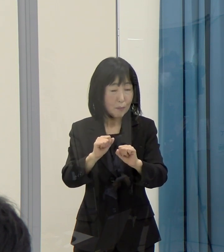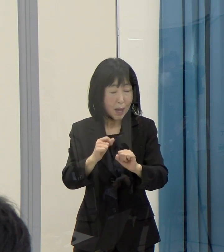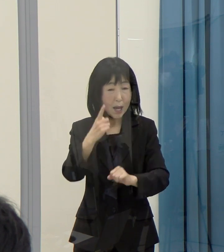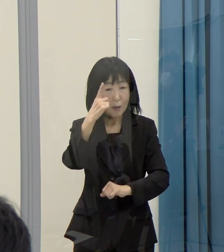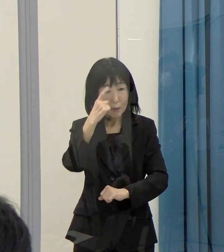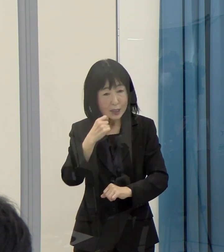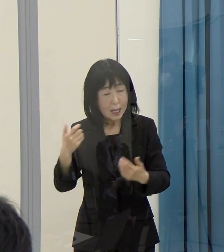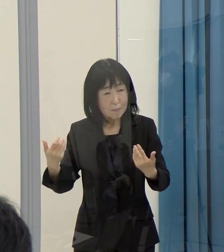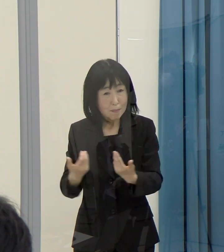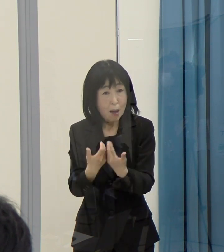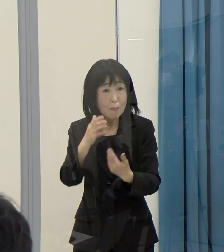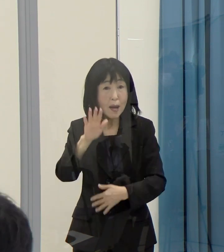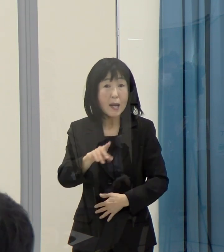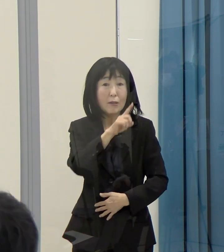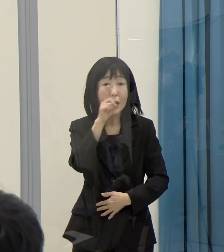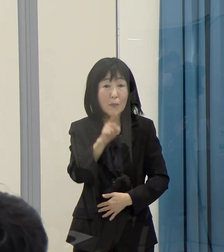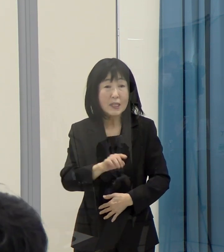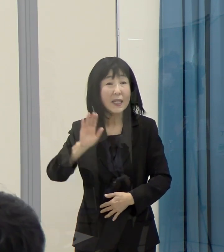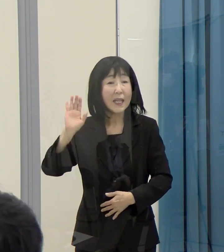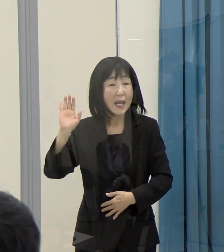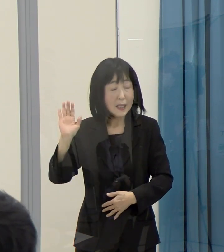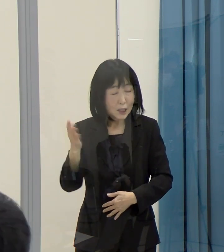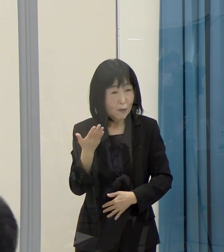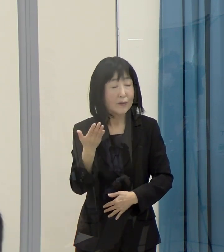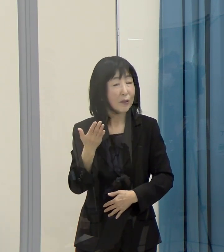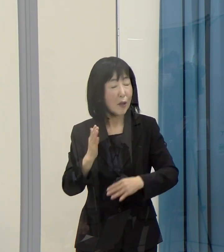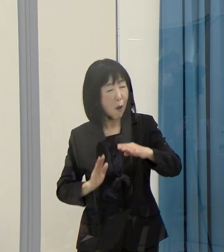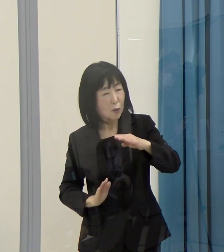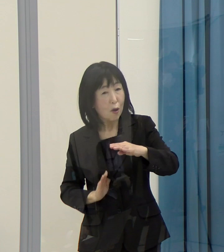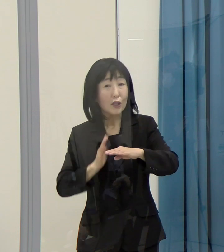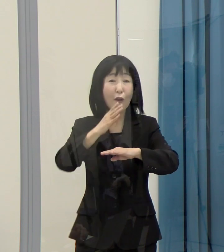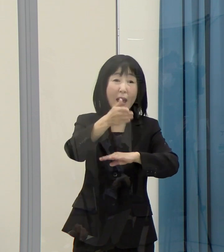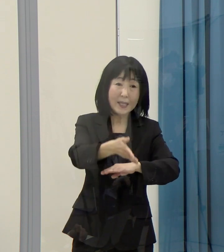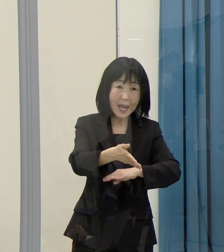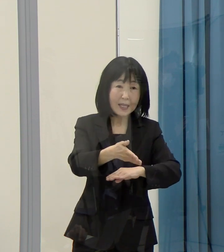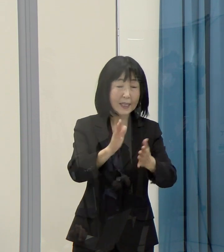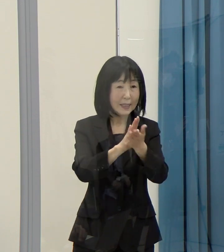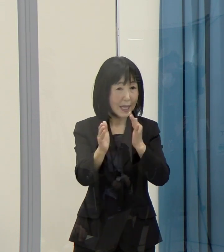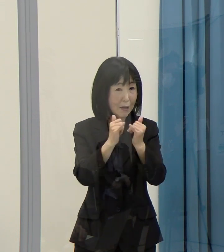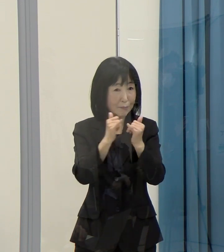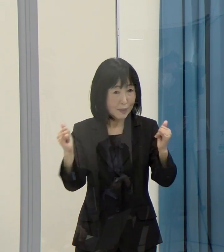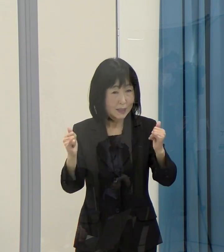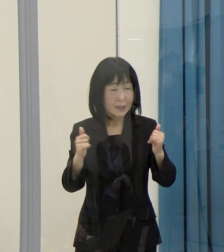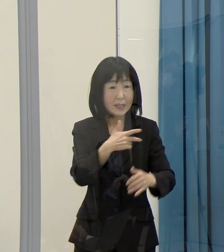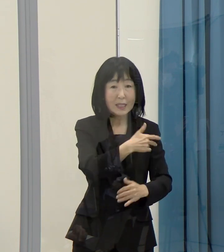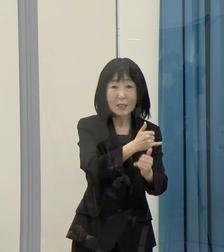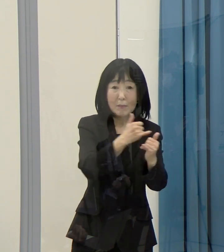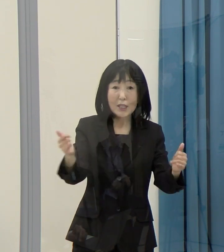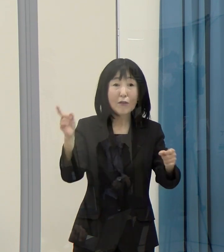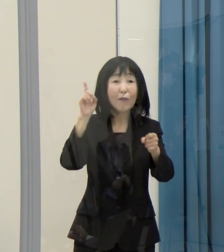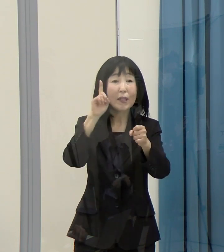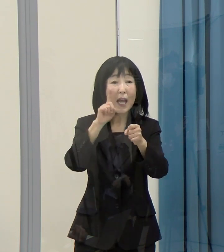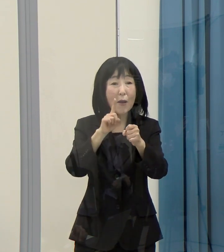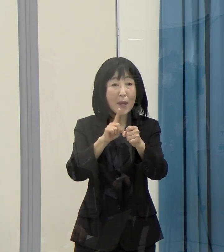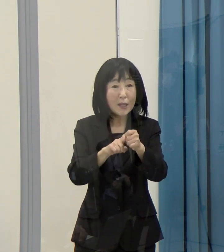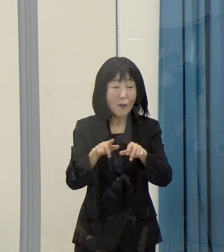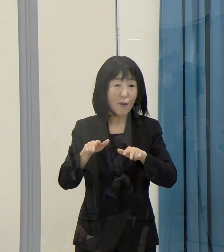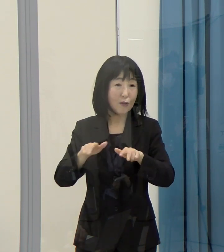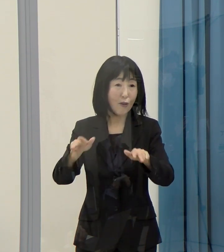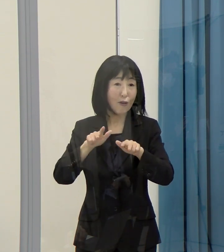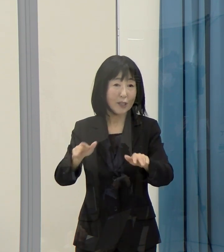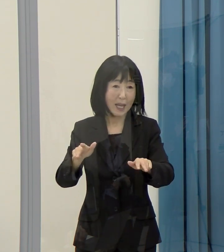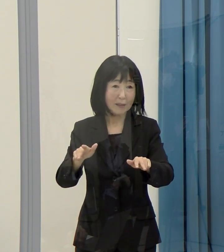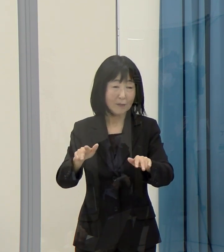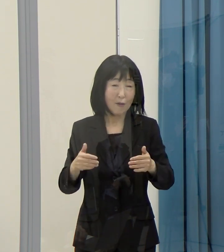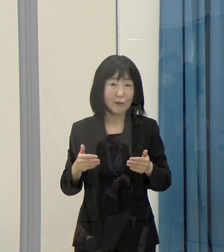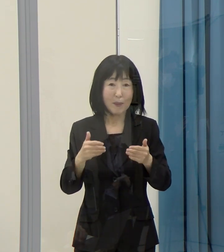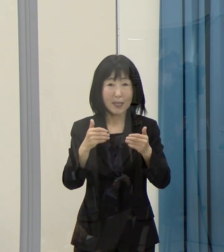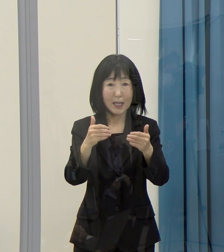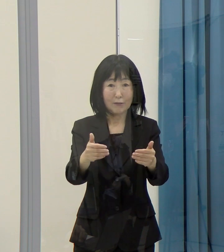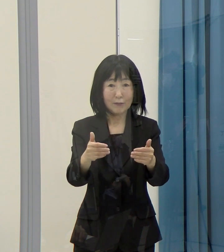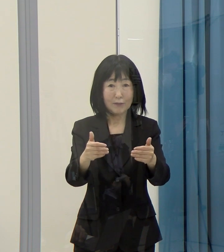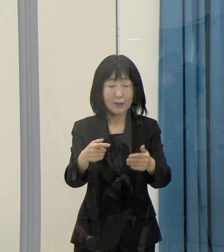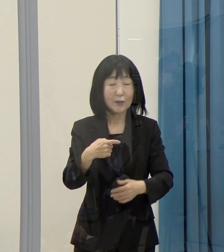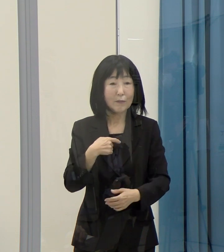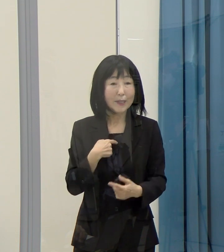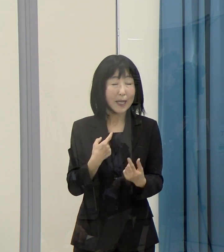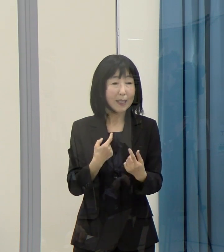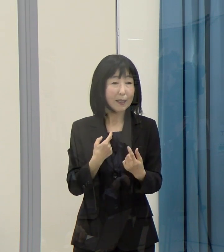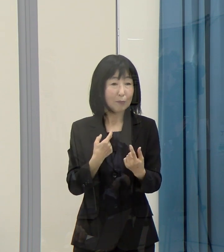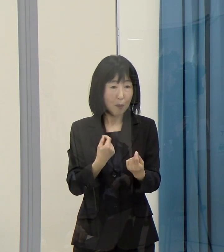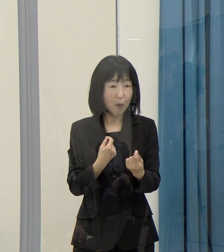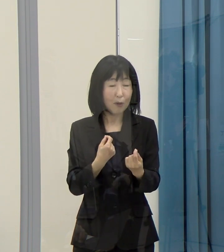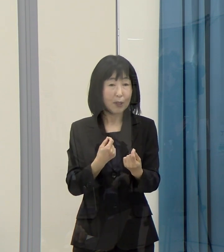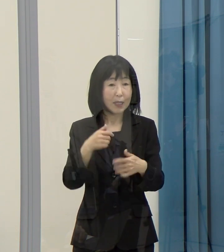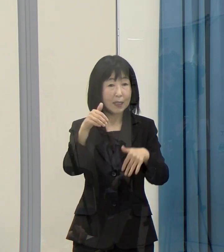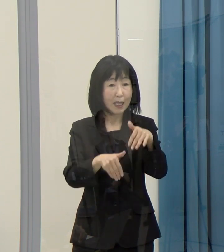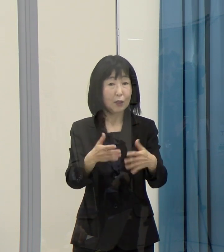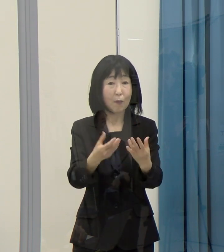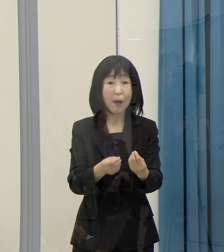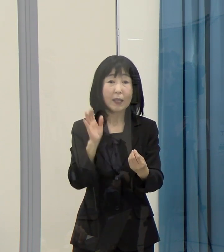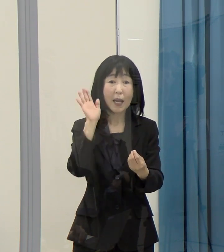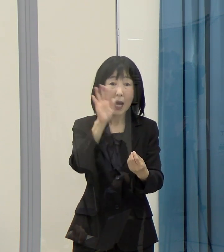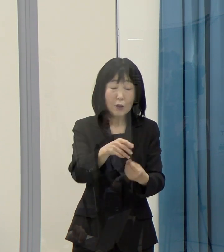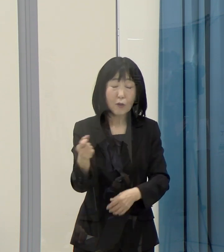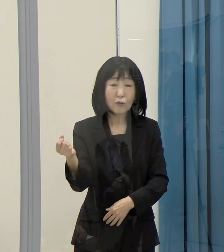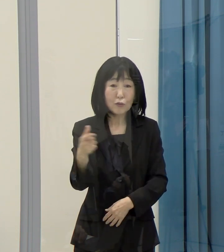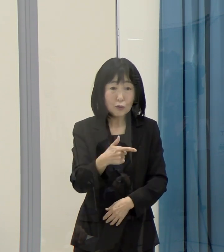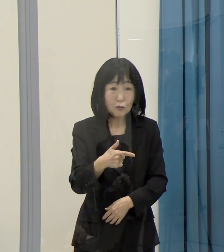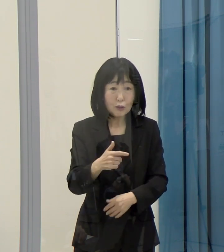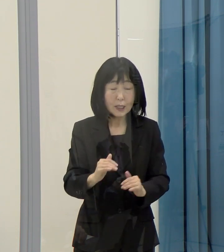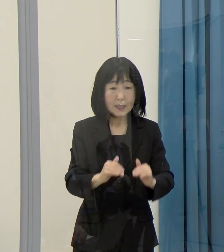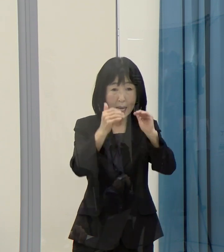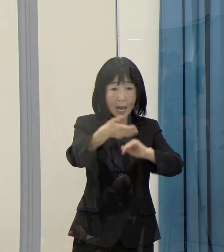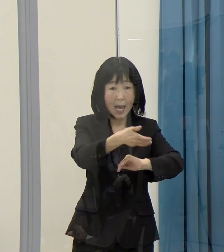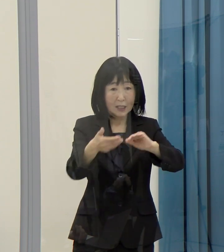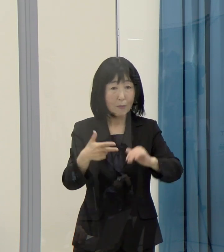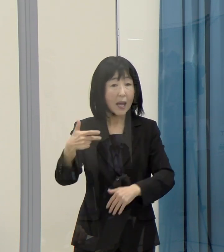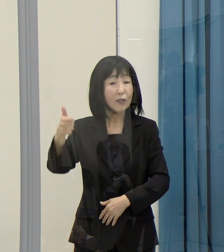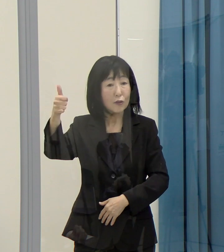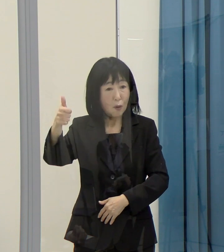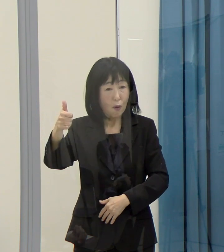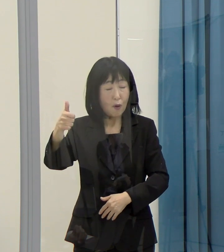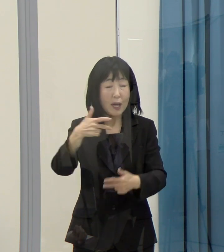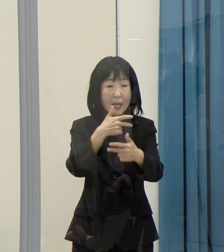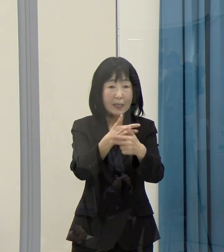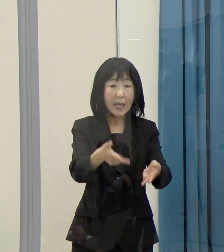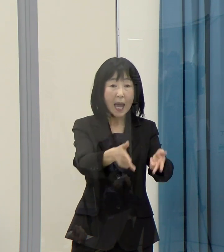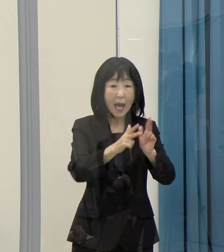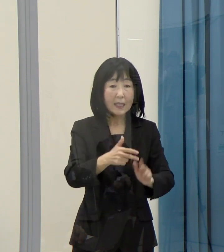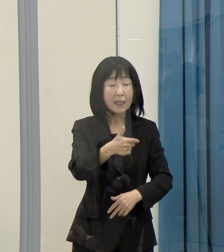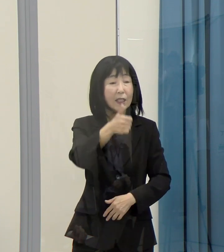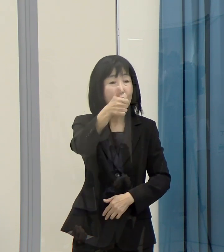しかし、それを乗り越えて県民のため、市民のための行政を組み立てていく。こういうことについて、私も選挙後、直ちに高島市長、北橋市長もお訪ねして、互いに合意をしたところです。